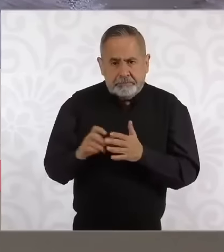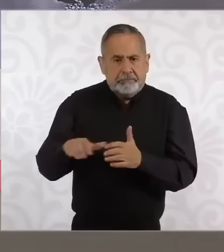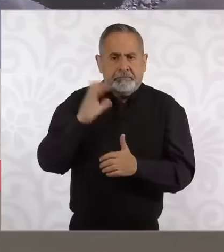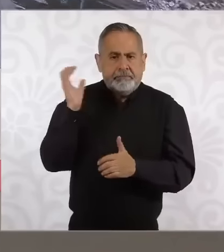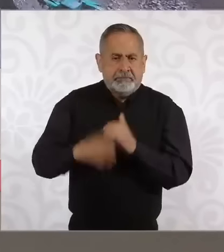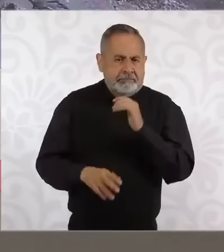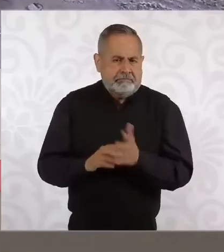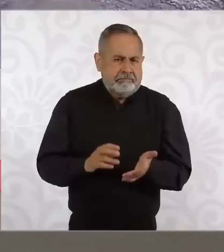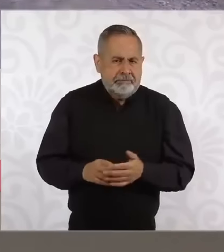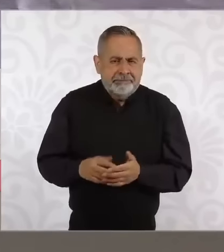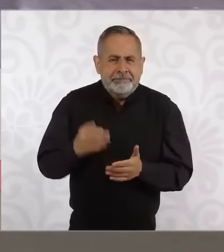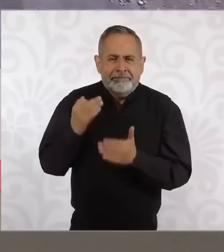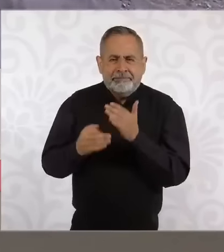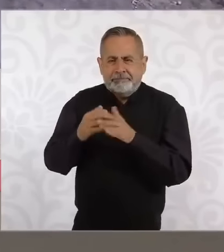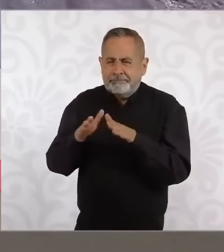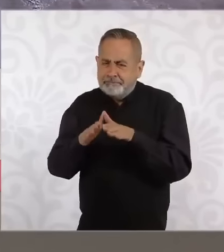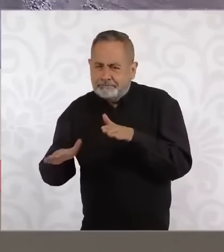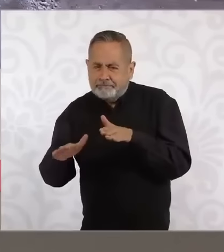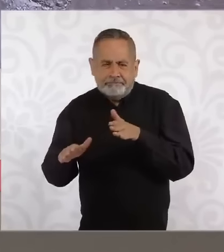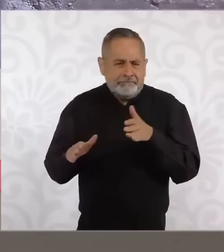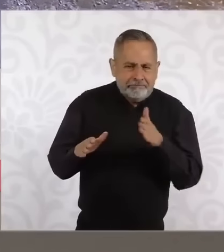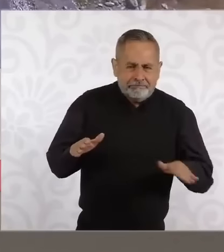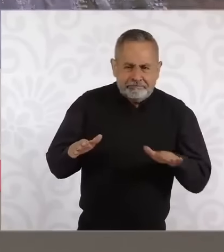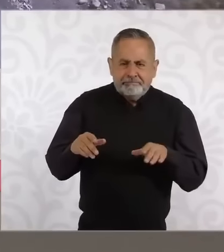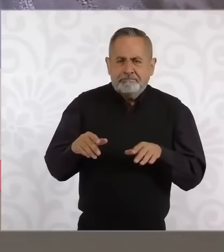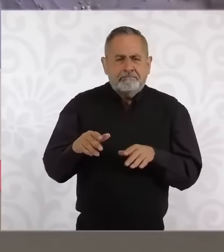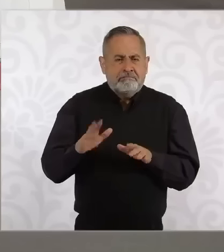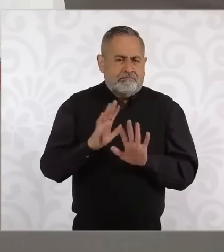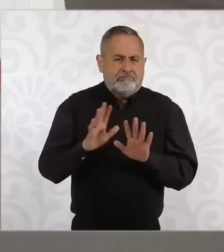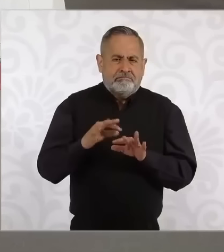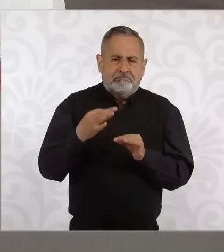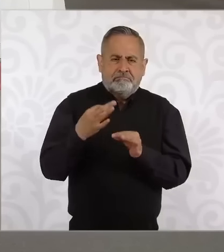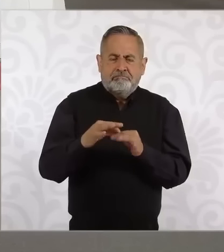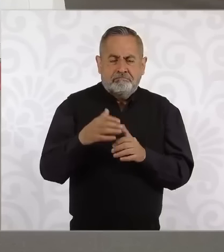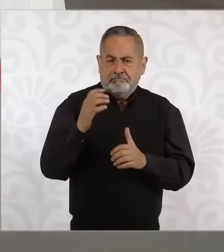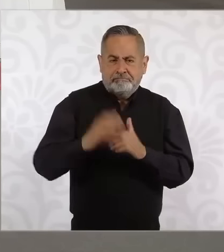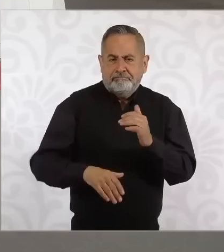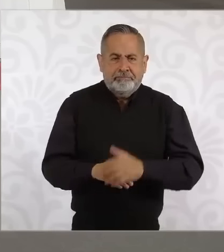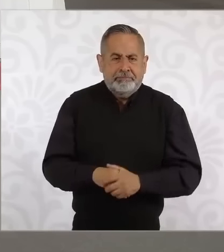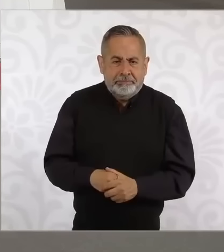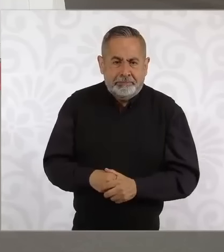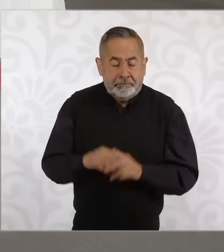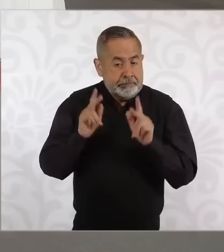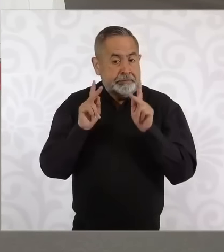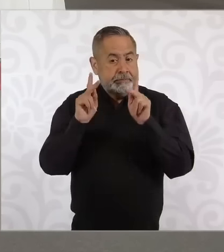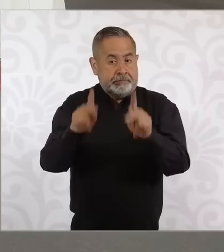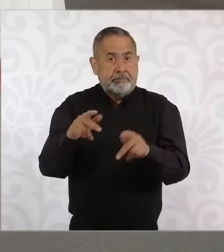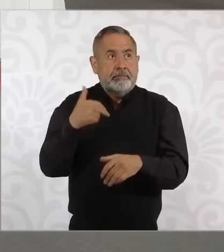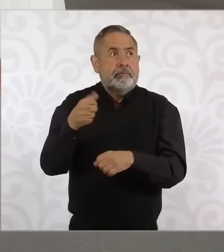faltan nada más los terraplenes de los extremos. La siguiente. En cuanto a puentes para 2026,